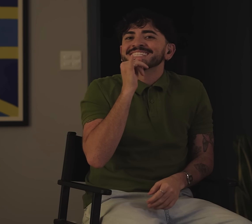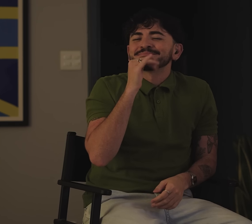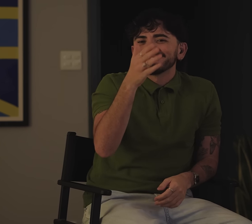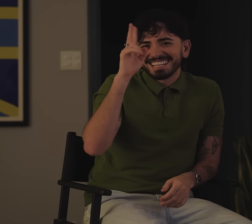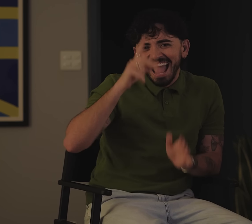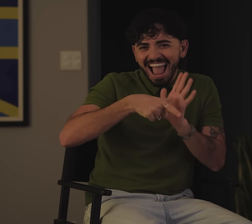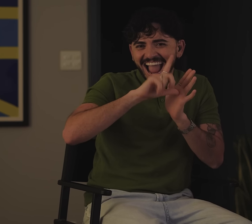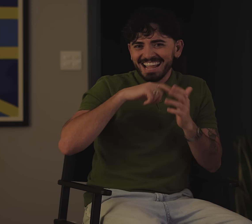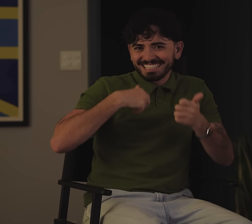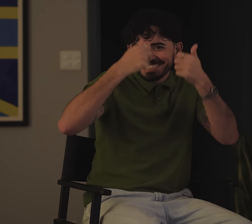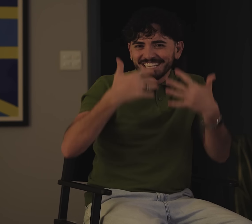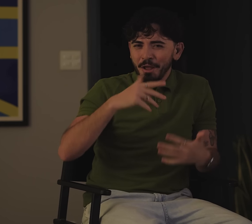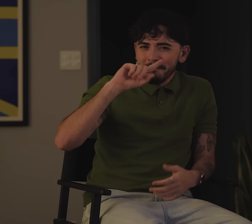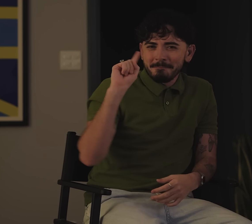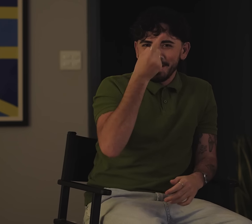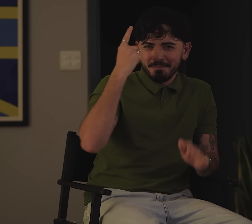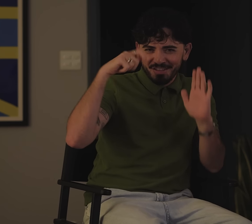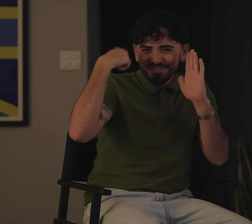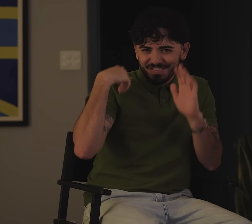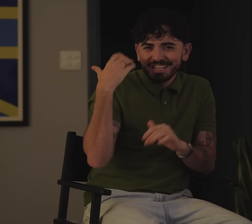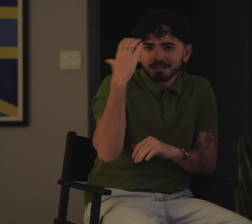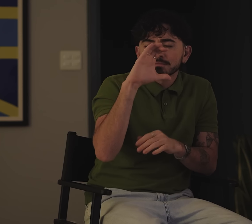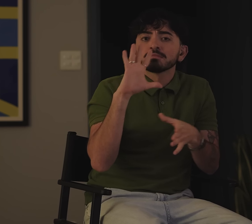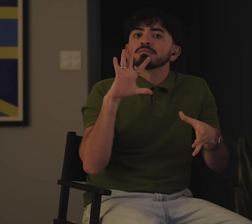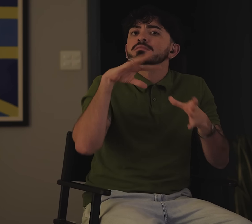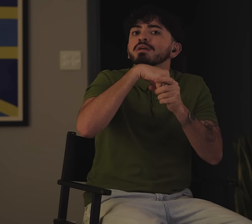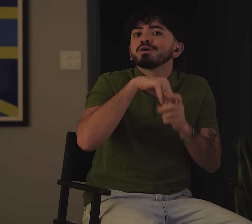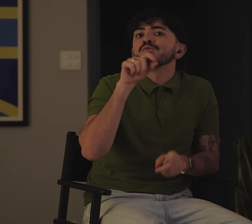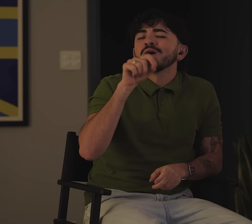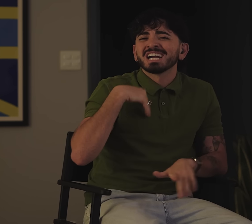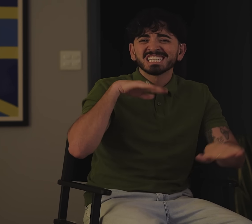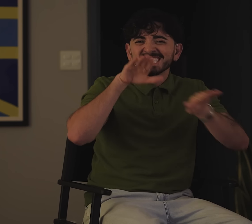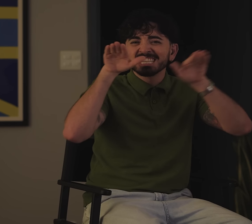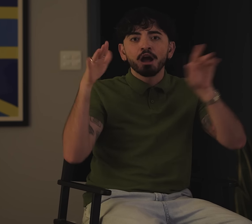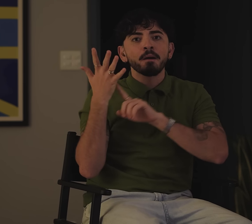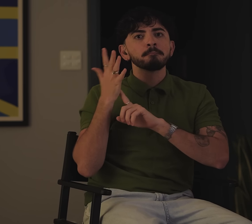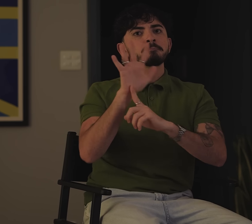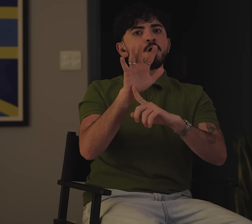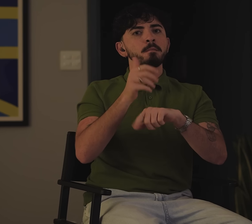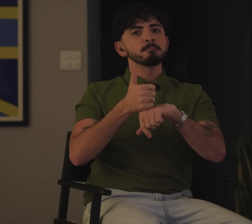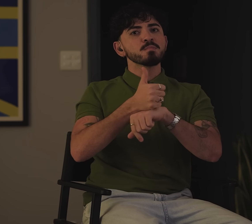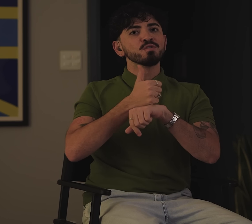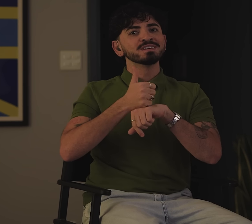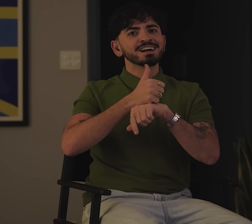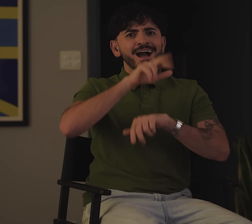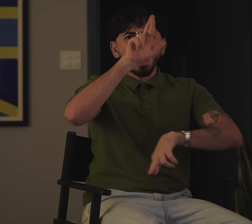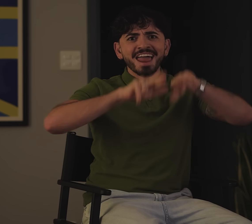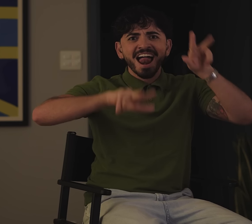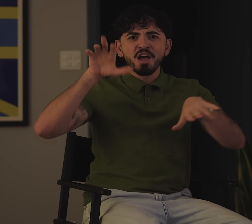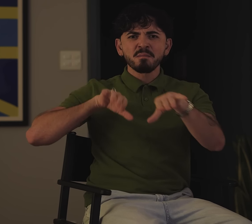Por exemplo, como expliquei sobre o primeiro vídeo do projeto, tinham várias pessoas surdas mostrando suas profissões,